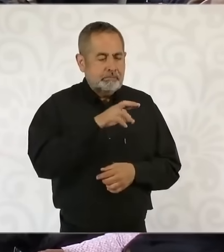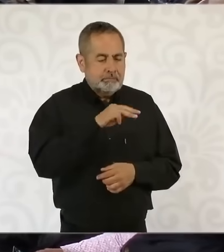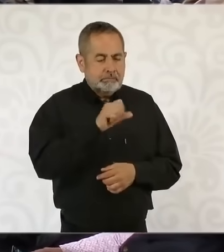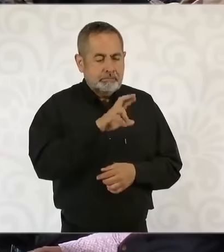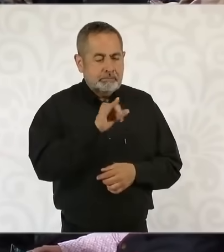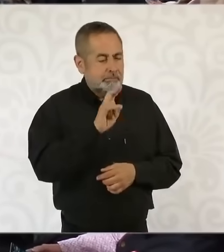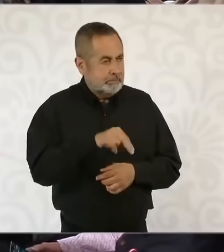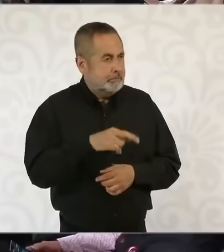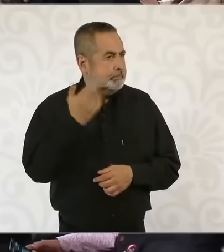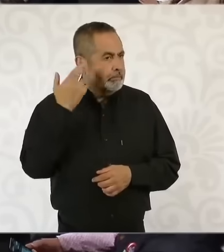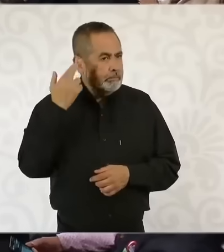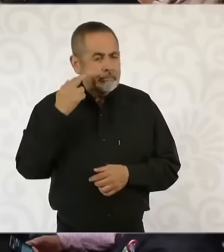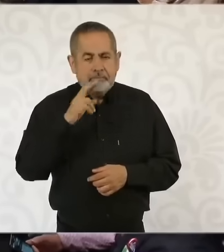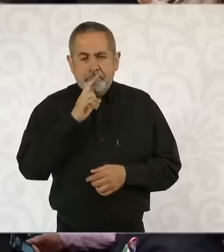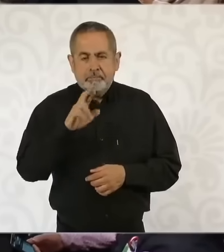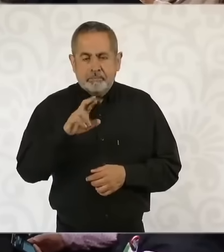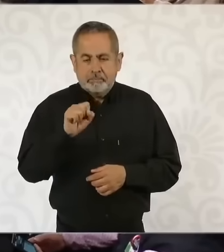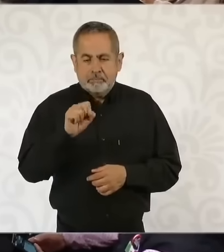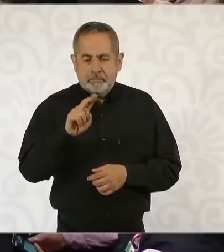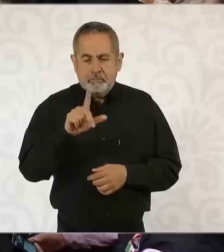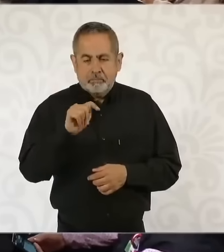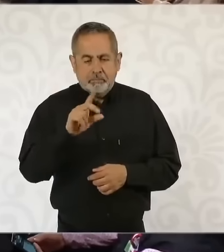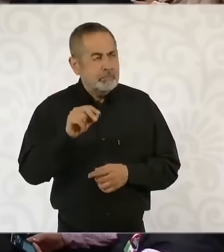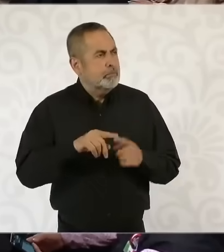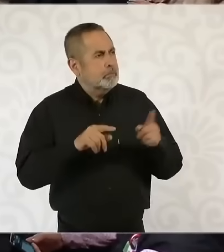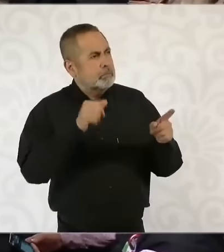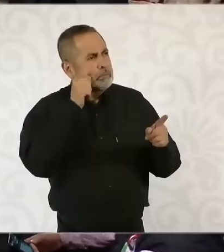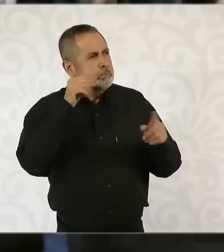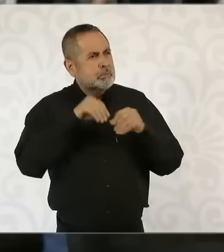preguntarle su comentario sobre lo que publicó ayer en redes sociales la embajada de Estados